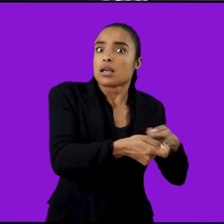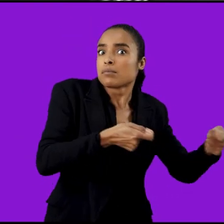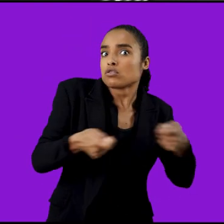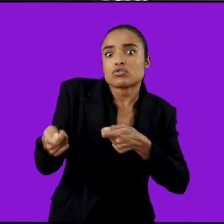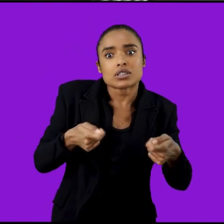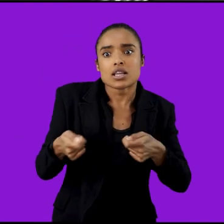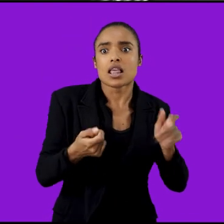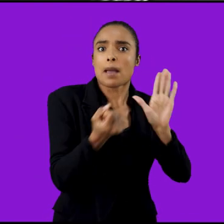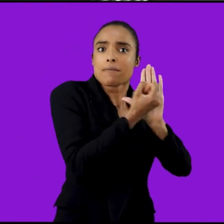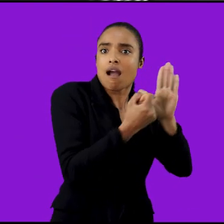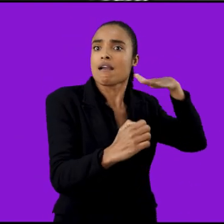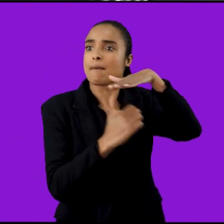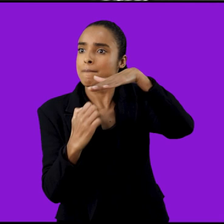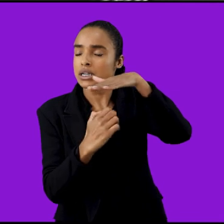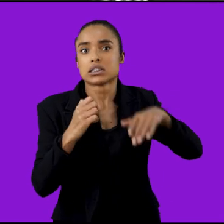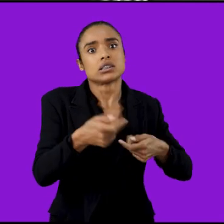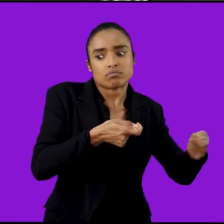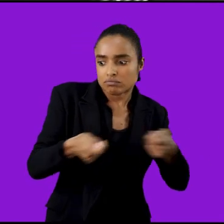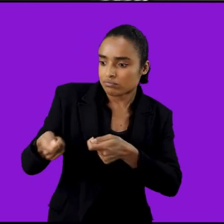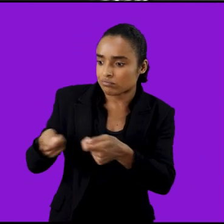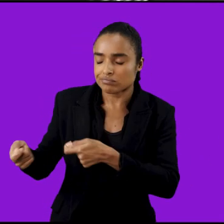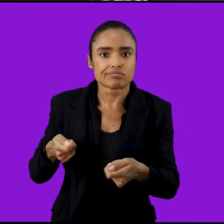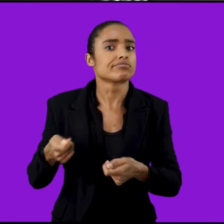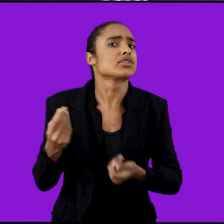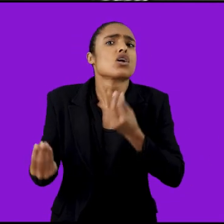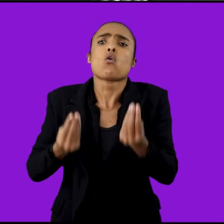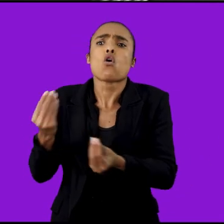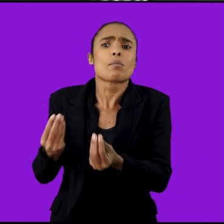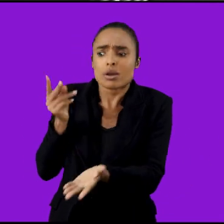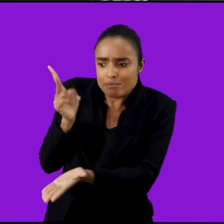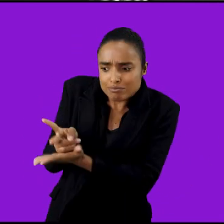é como sustentar as nossas posições dentro das nossas empresas a partir das nossa cosmo